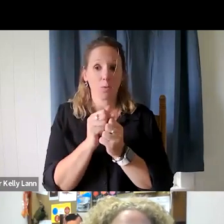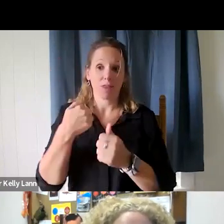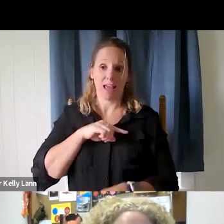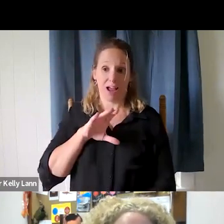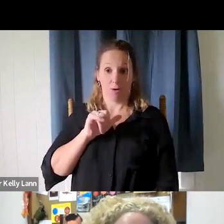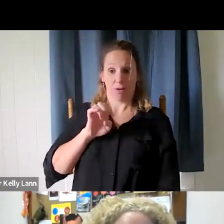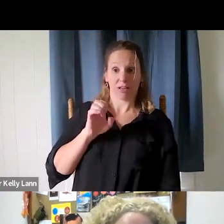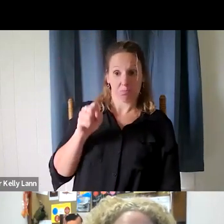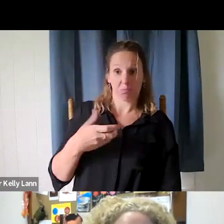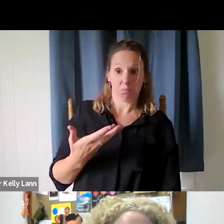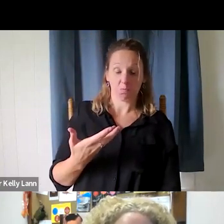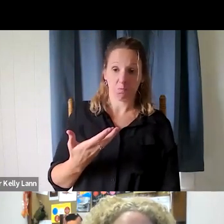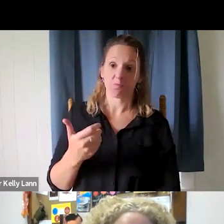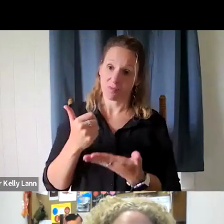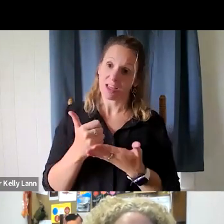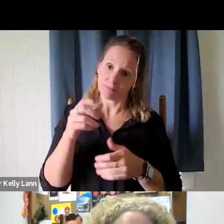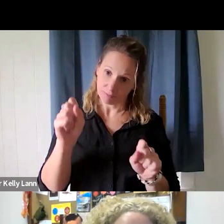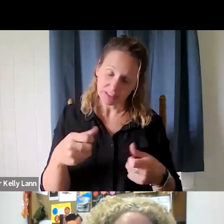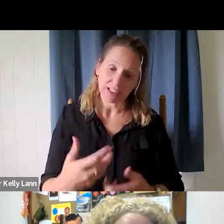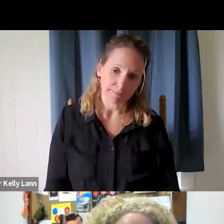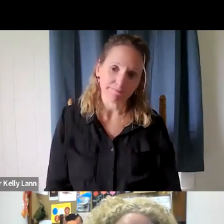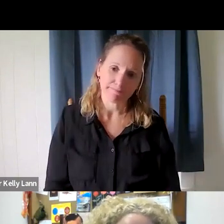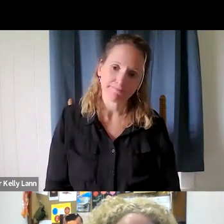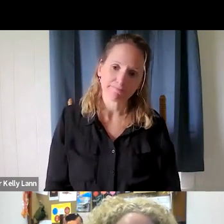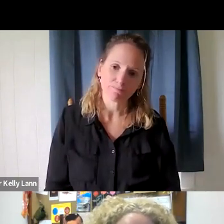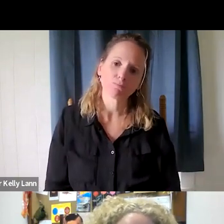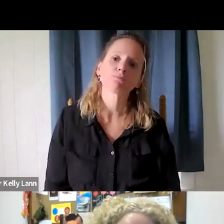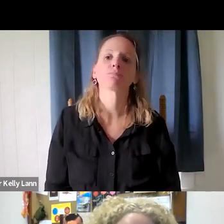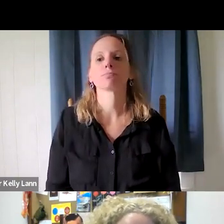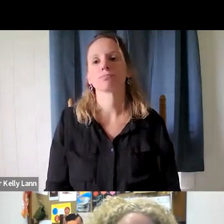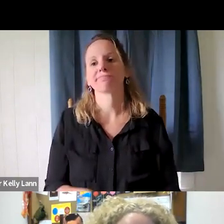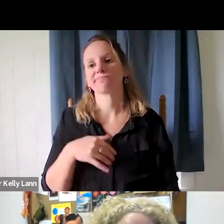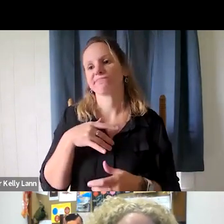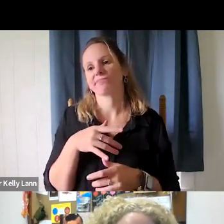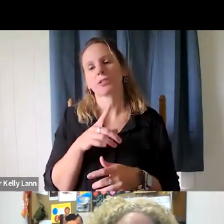Así que sí, sin duda, ese tipo de cosas vale oro para nosotros.